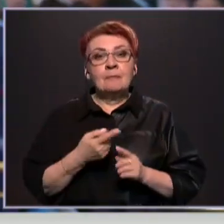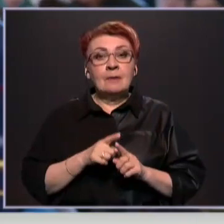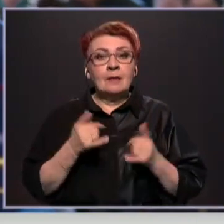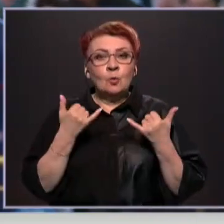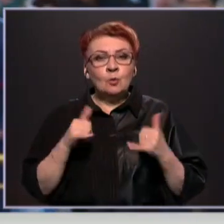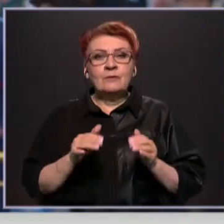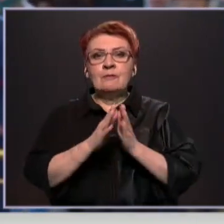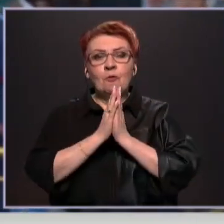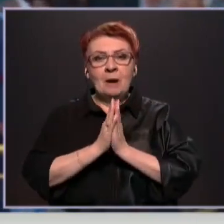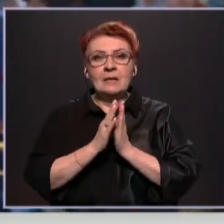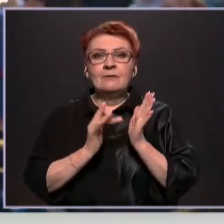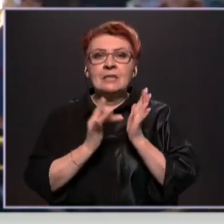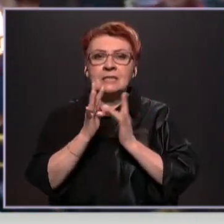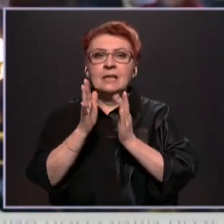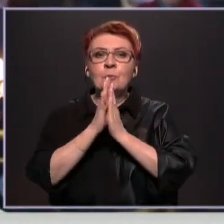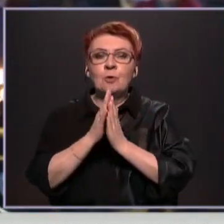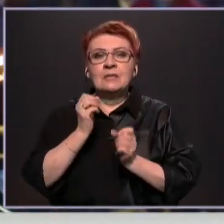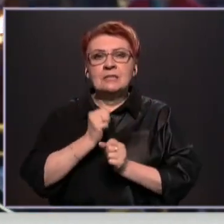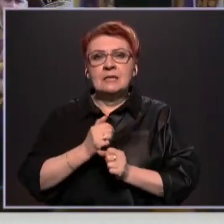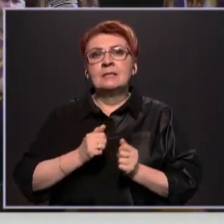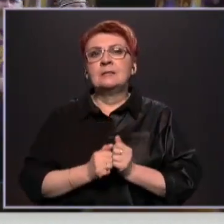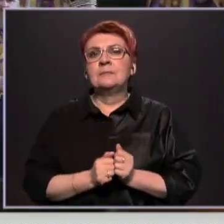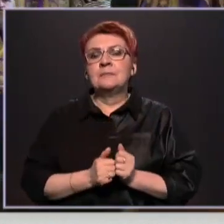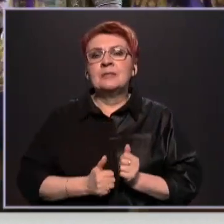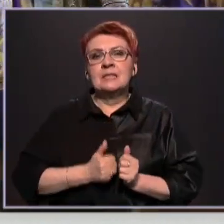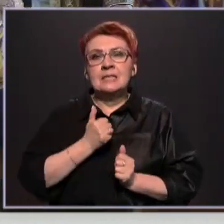красоте молитве христиане просят сделать их достойными единения с Господом в таинстве